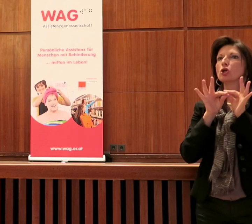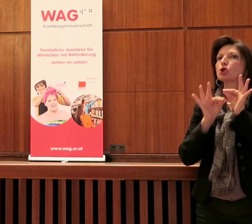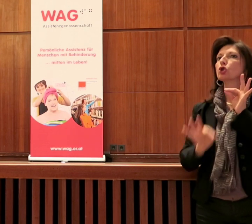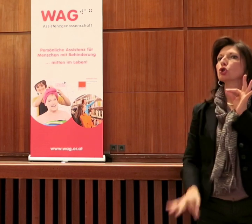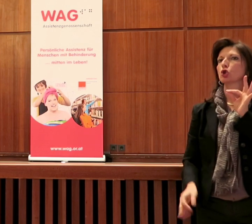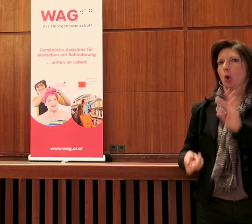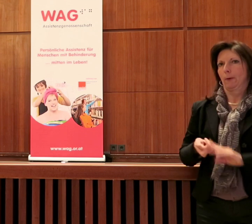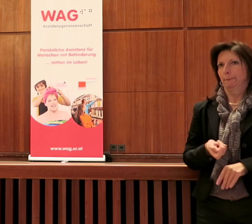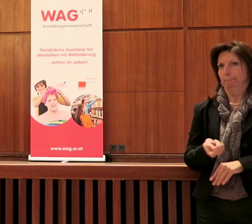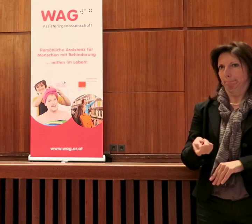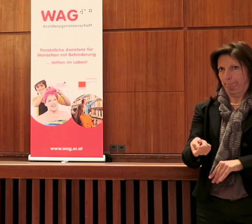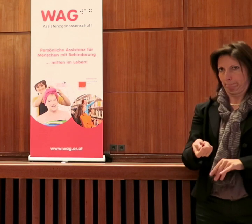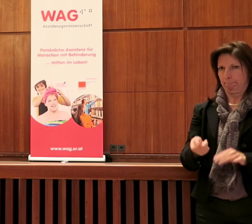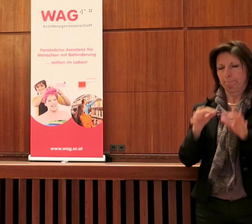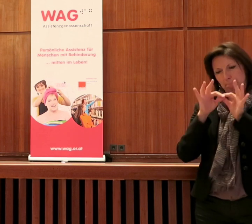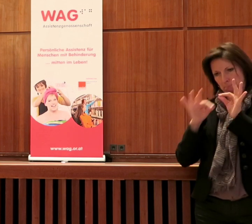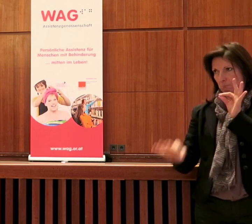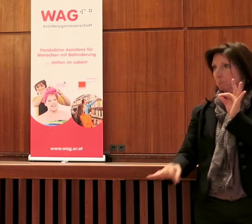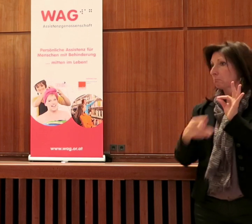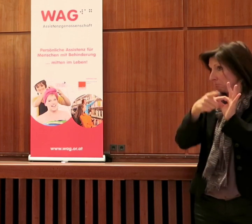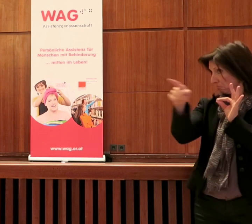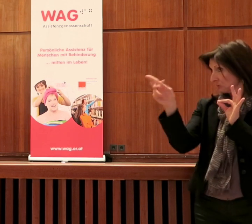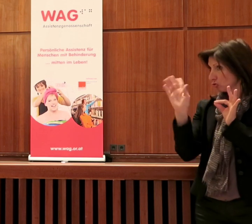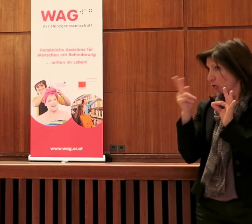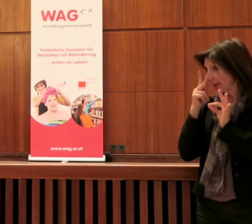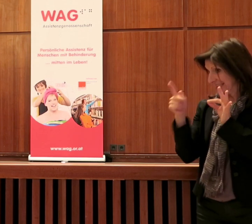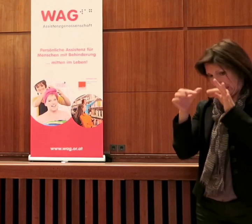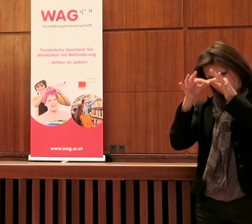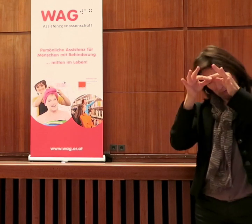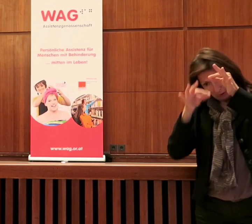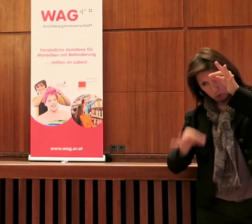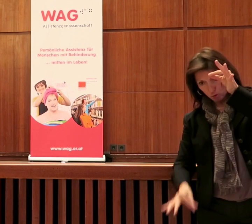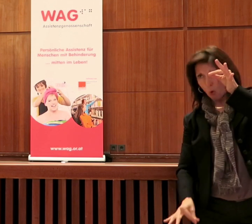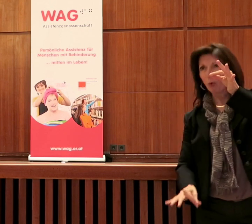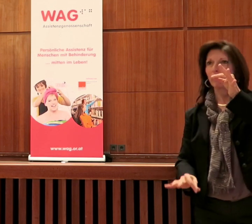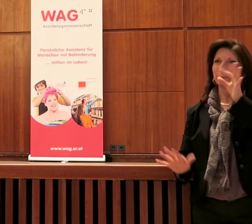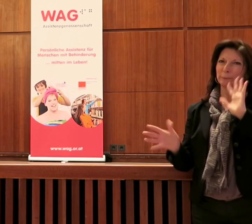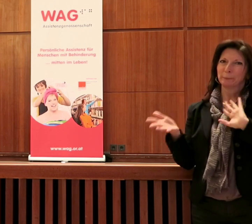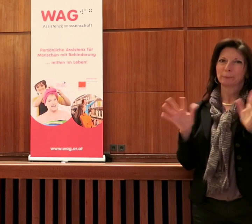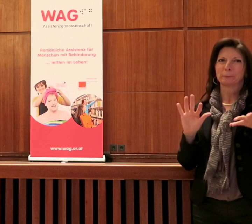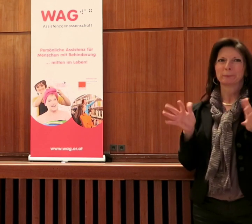Hat man schon gesehen. Der ist schon ein bisserl nicht ganz so gerade.